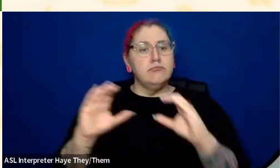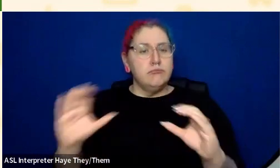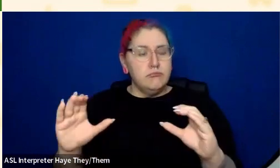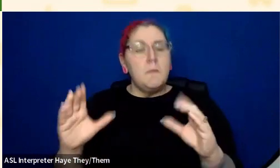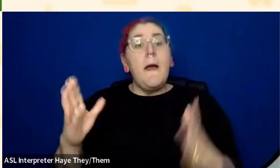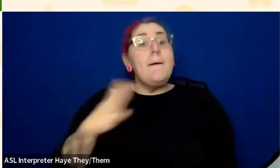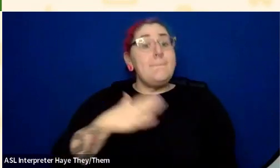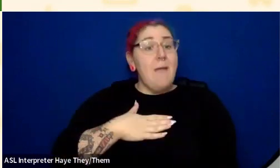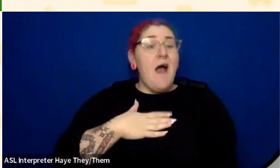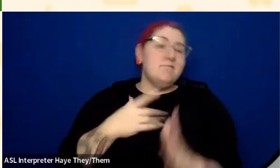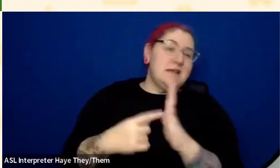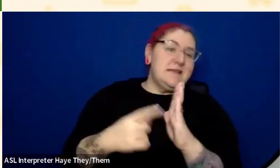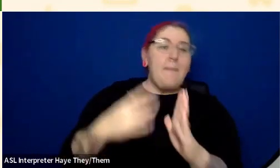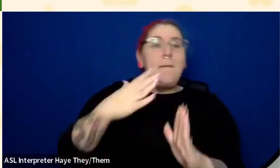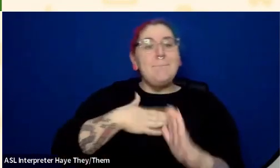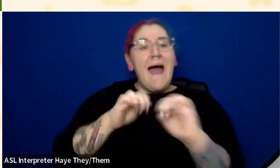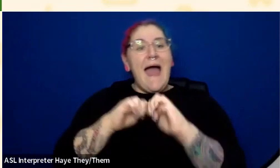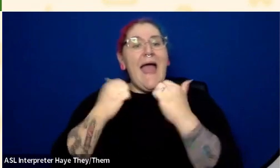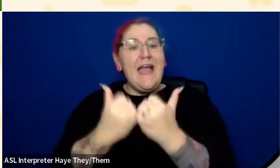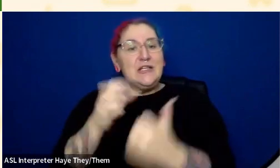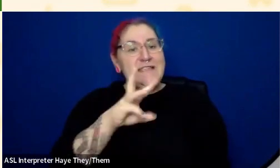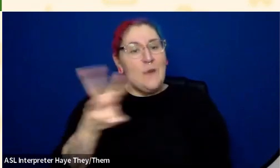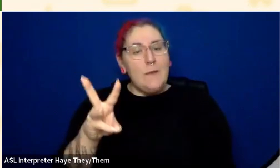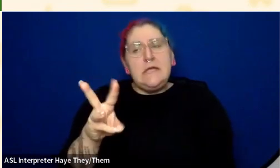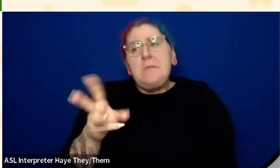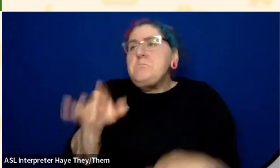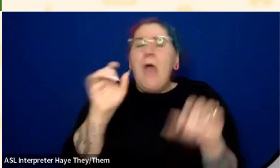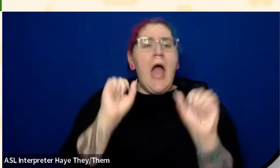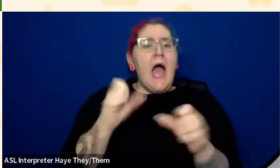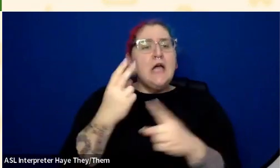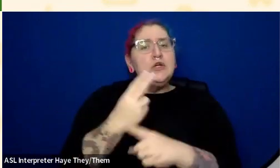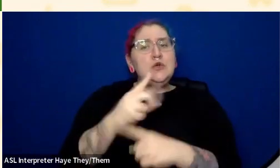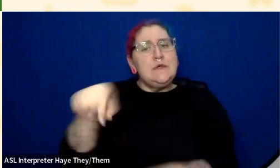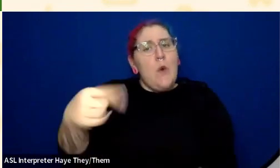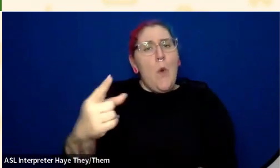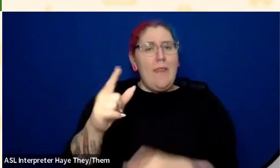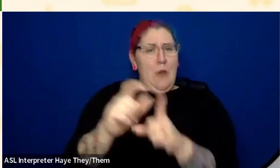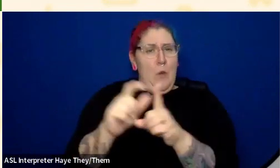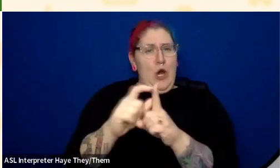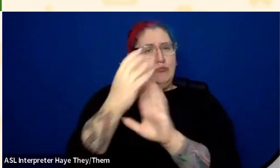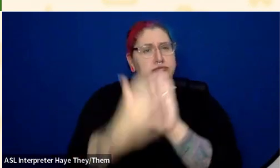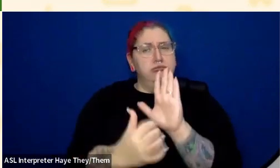sabía que quería agregar algo para dividirlo. Las opciones son prácticamente ilimitadas en este caso, ¿verdad?